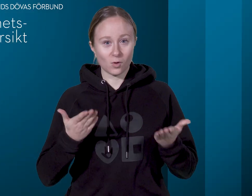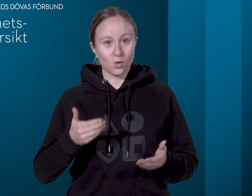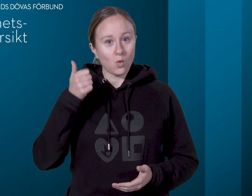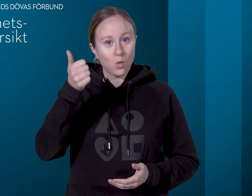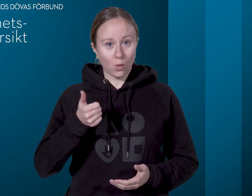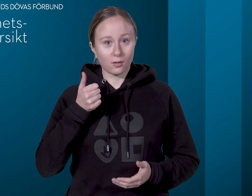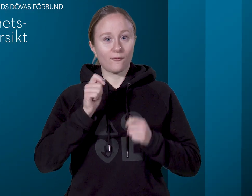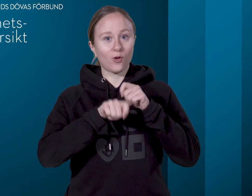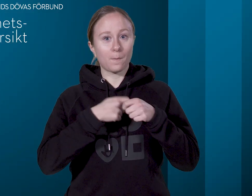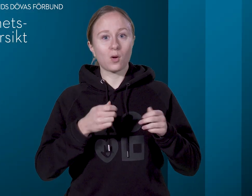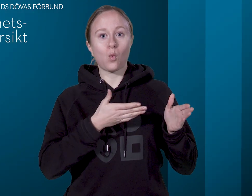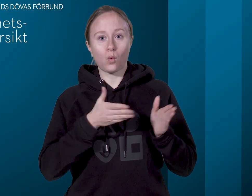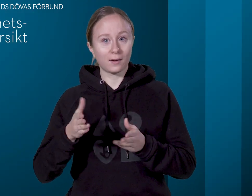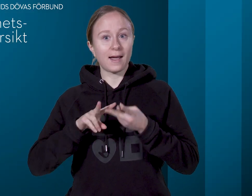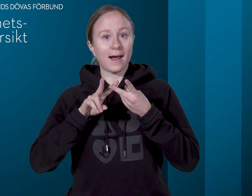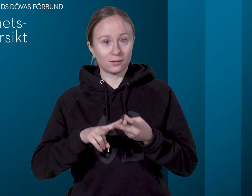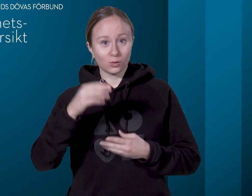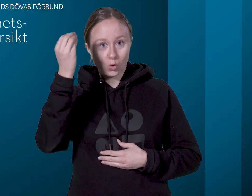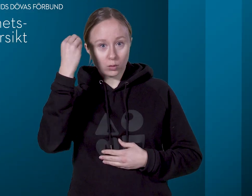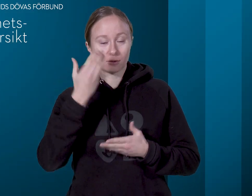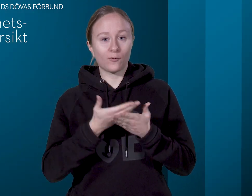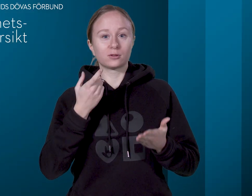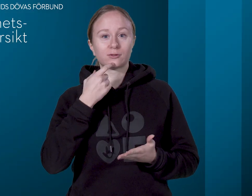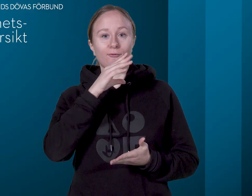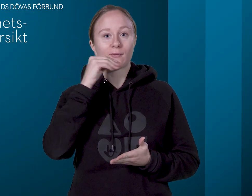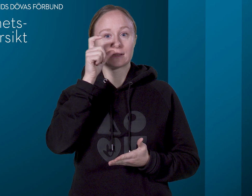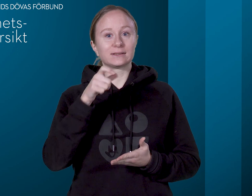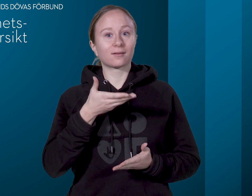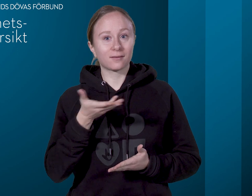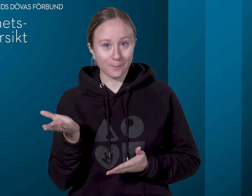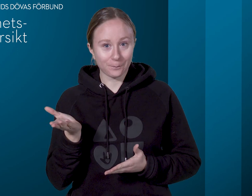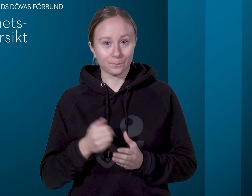I år ordnar förbundet igen kurs för finlandssvenskar.